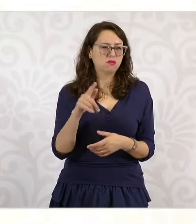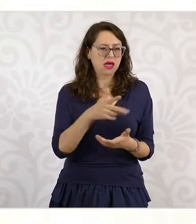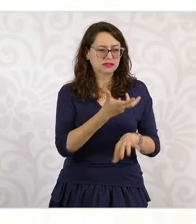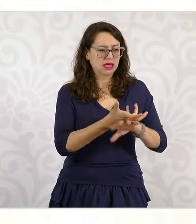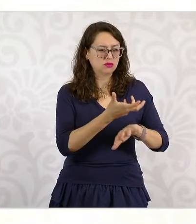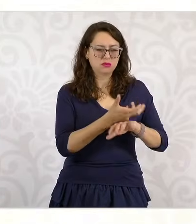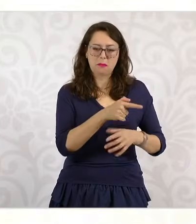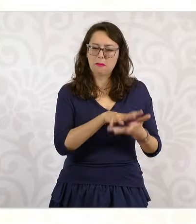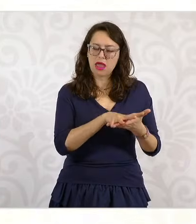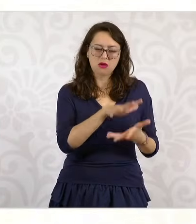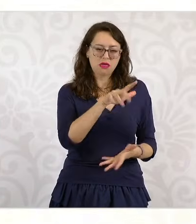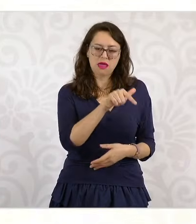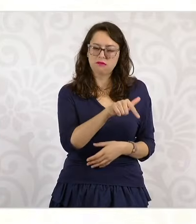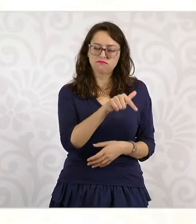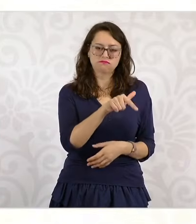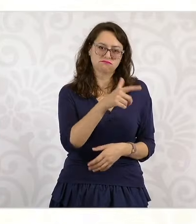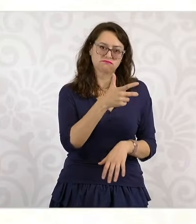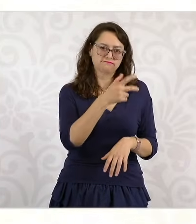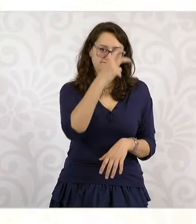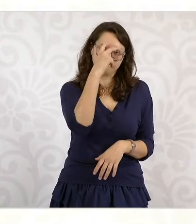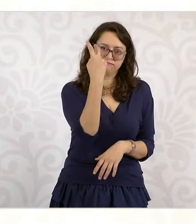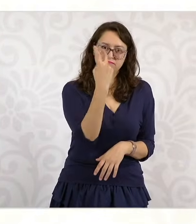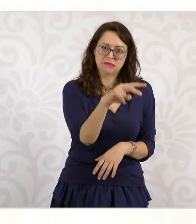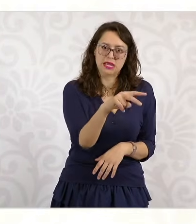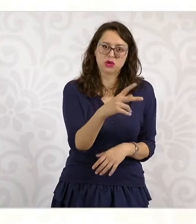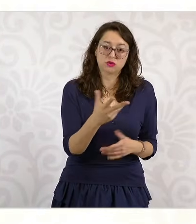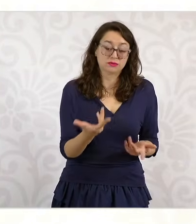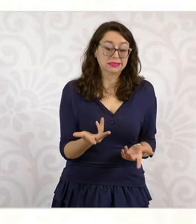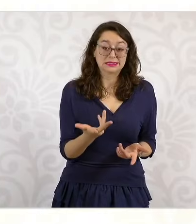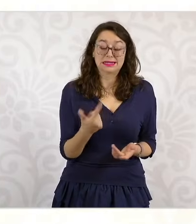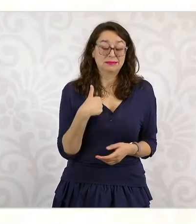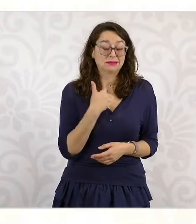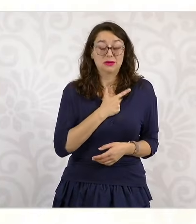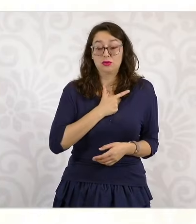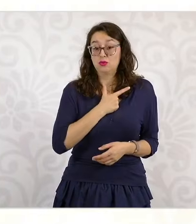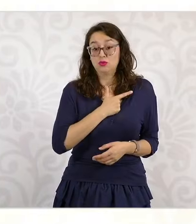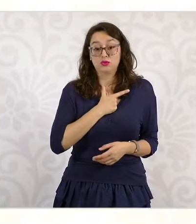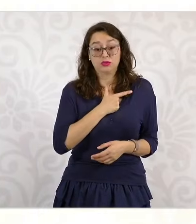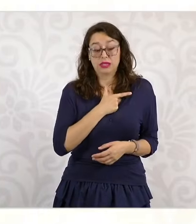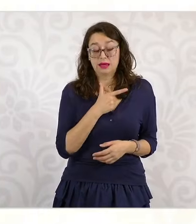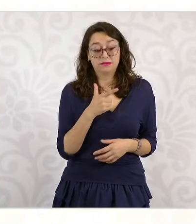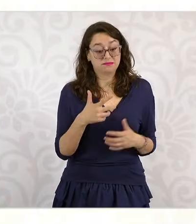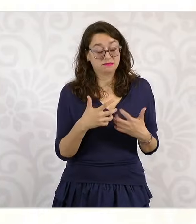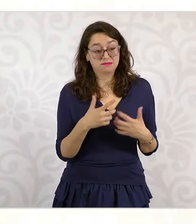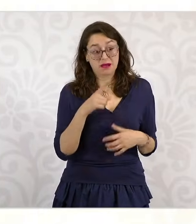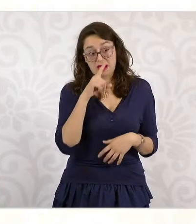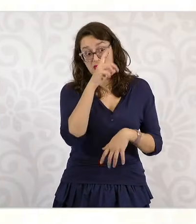Unidos. es la que es realmente otra vez, me encanta esta palabra, el motor de quién sigue